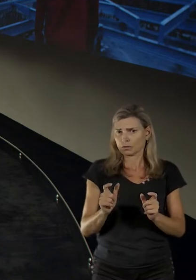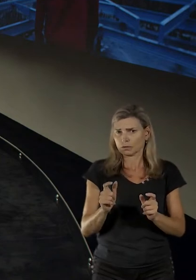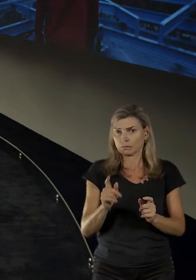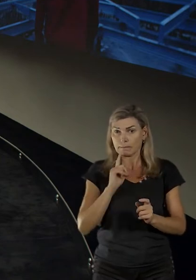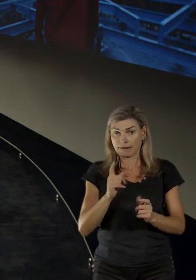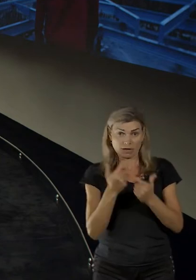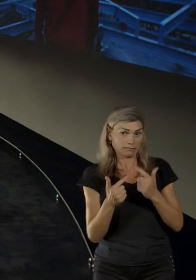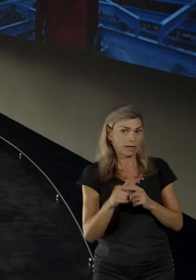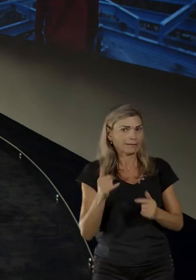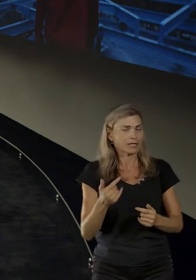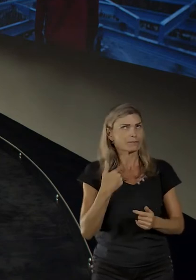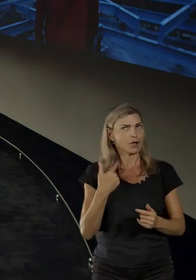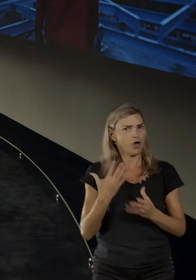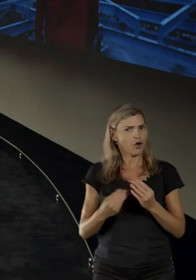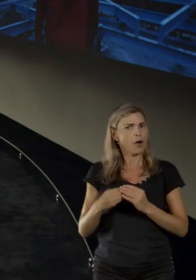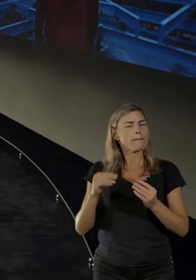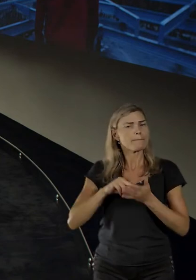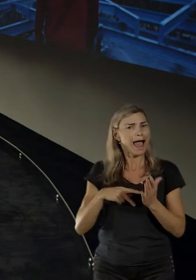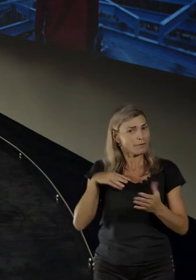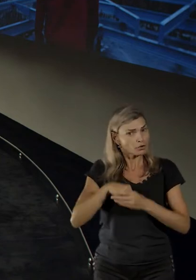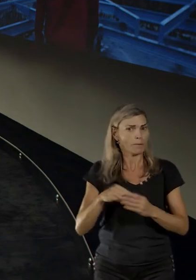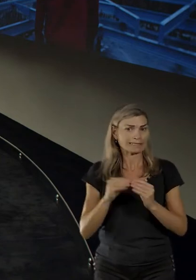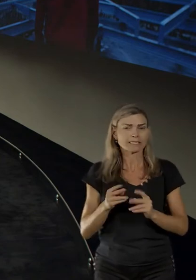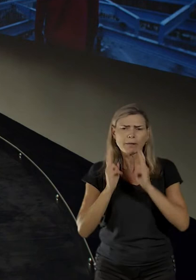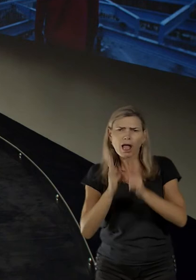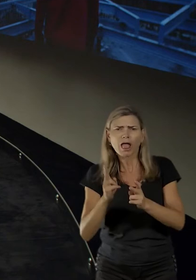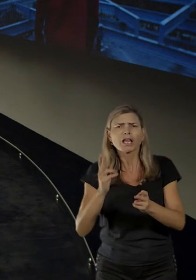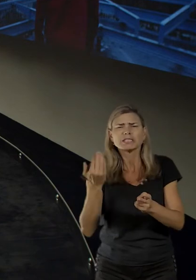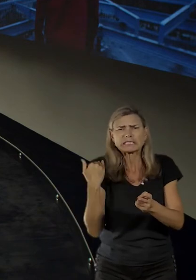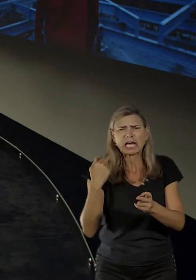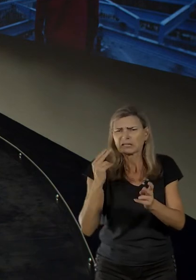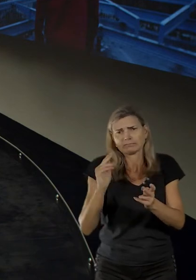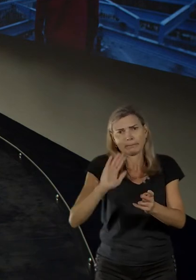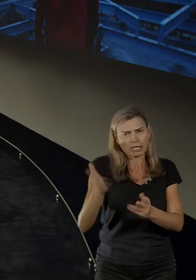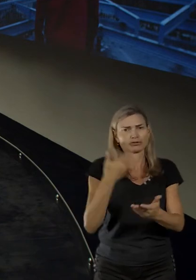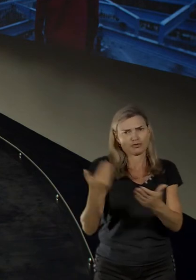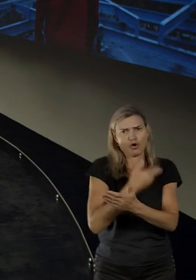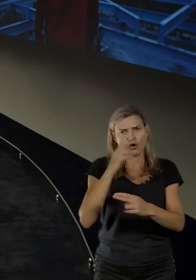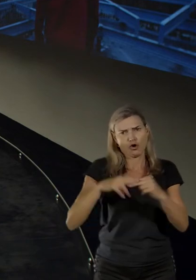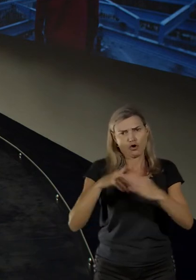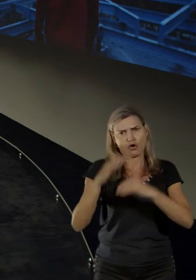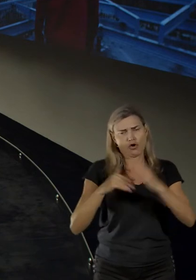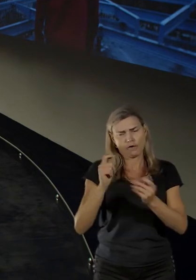My jsme to tam i zmiňovali. Tak jestli to můžete okomentovat, pánové.